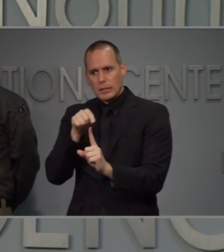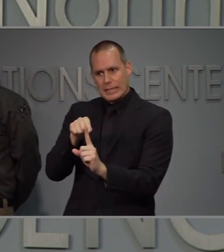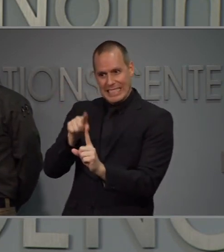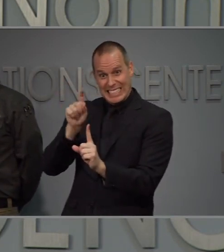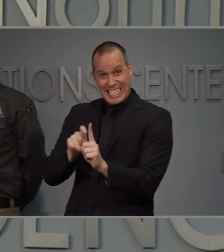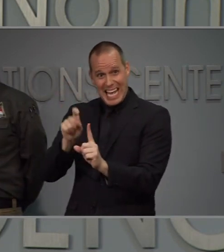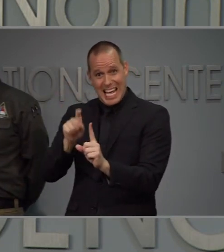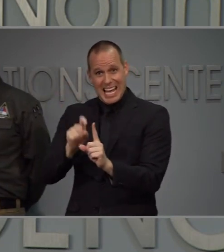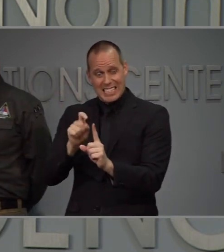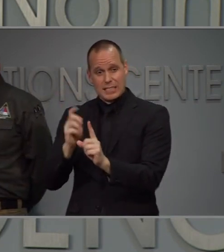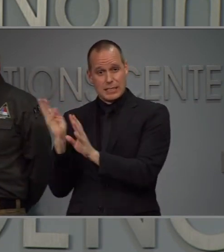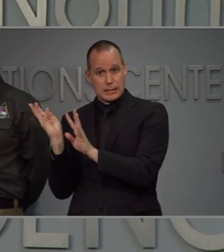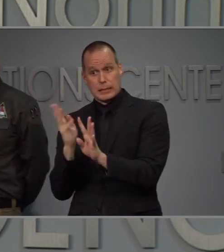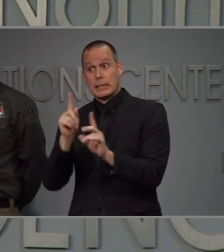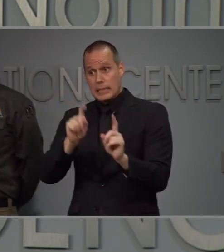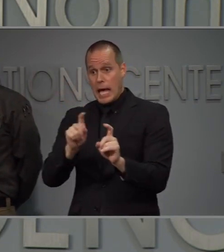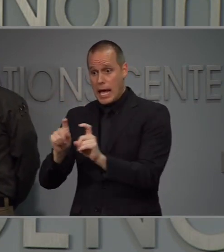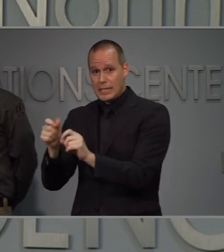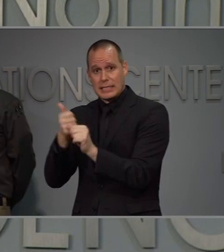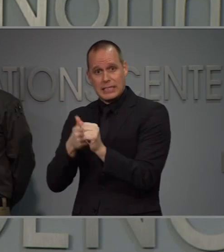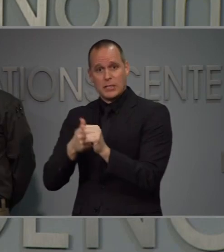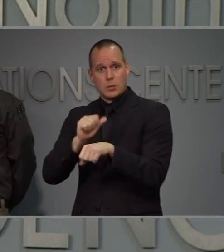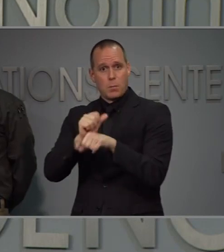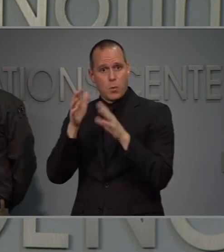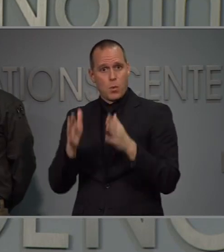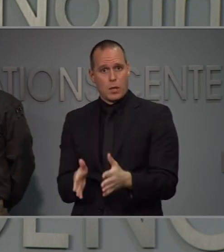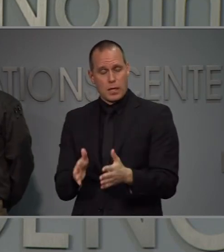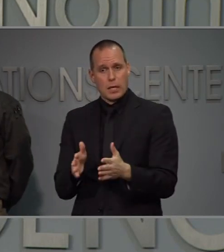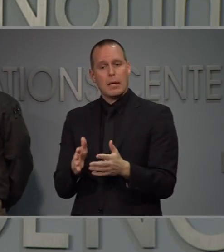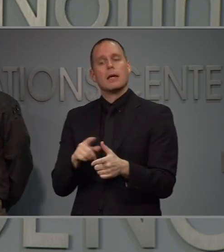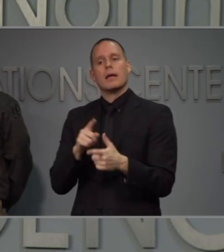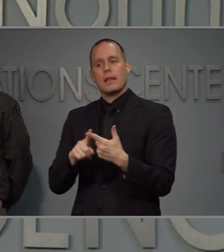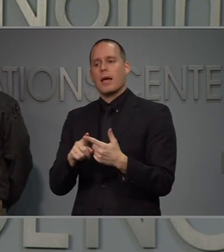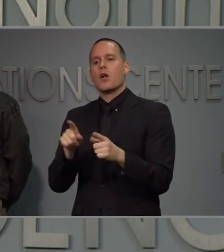están haciendo pruebas y están haciendo el rastreo de contacto